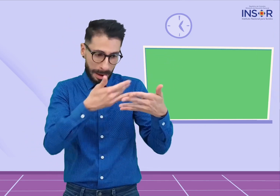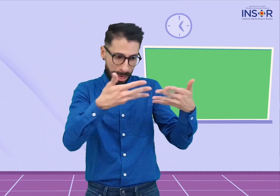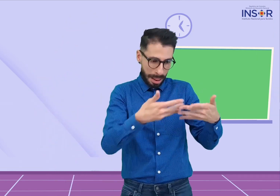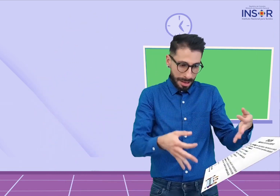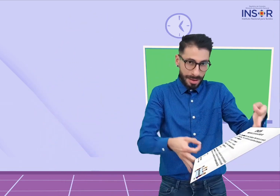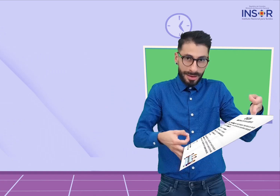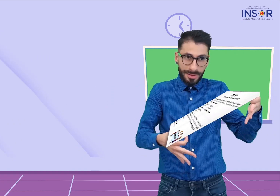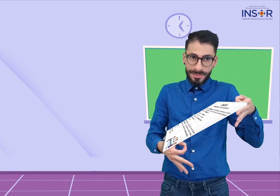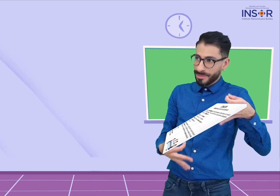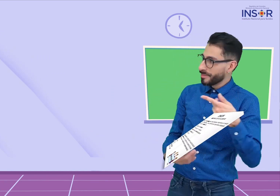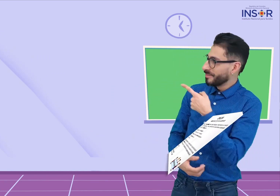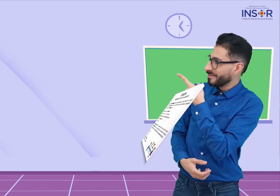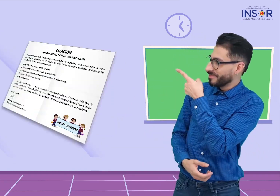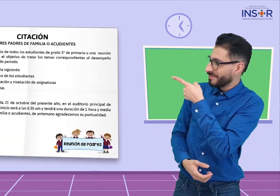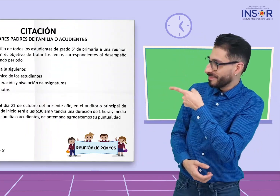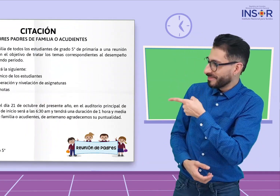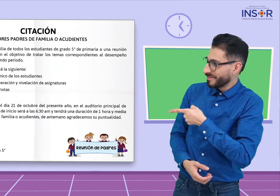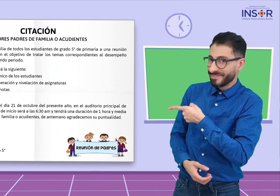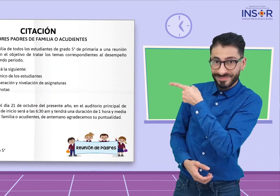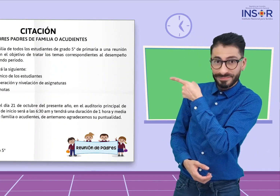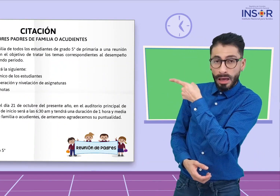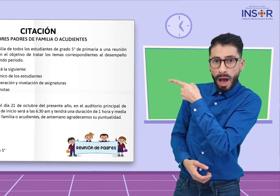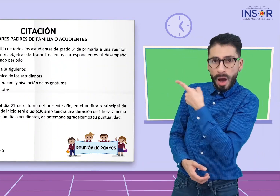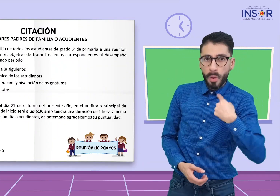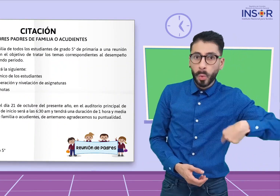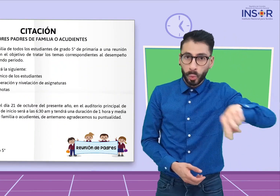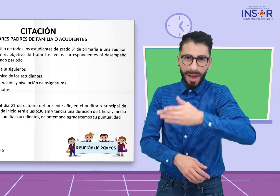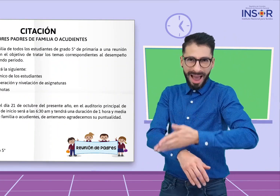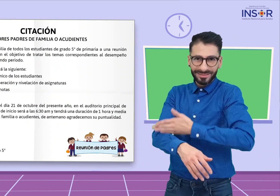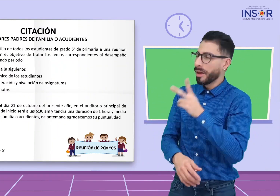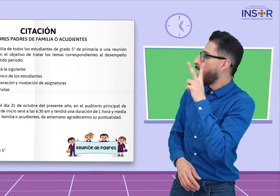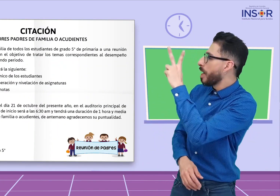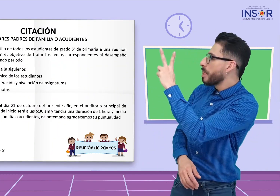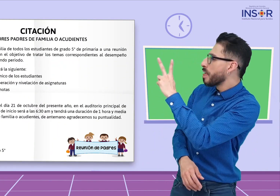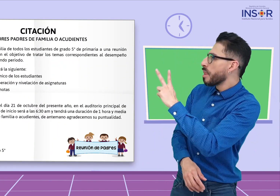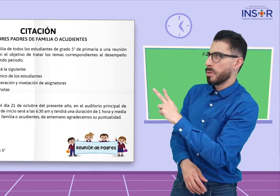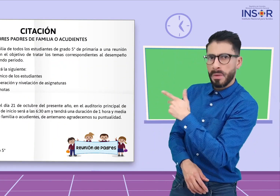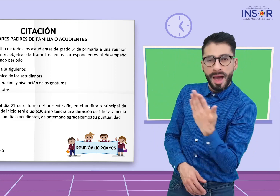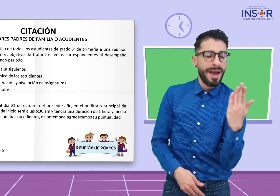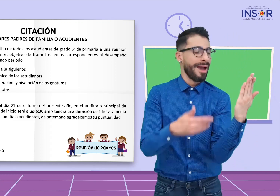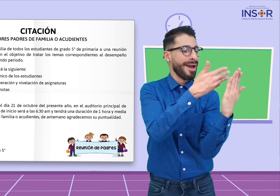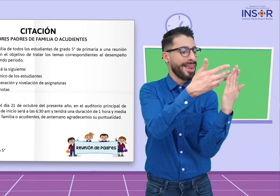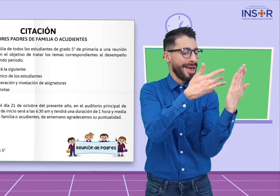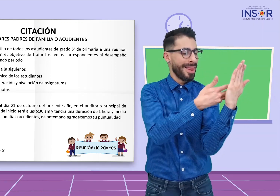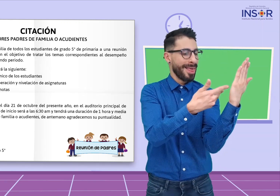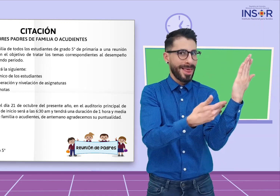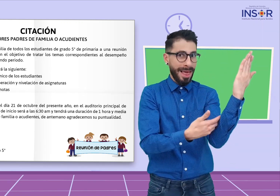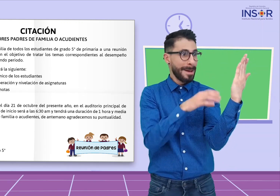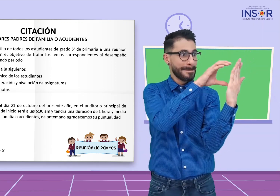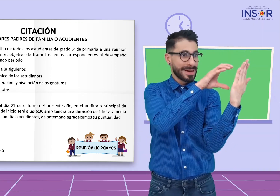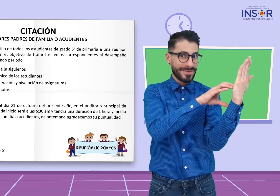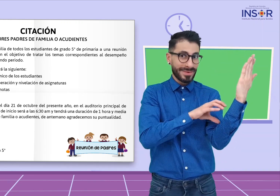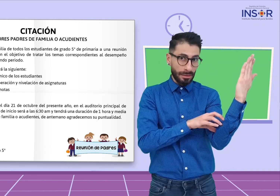Este es el texto completo y nosotros ya leímos cada una de sus partes con atención